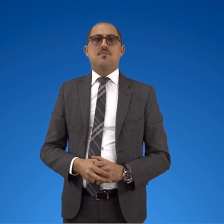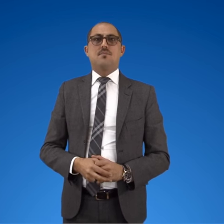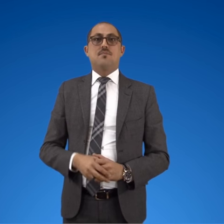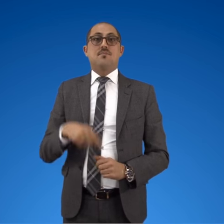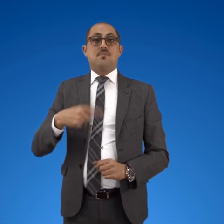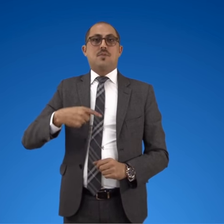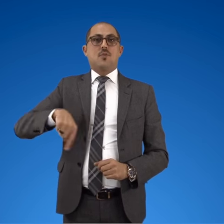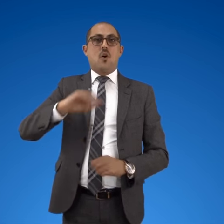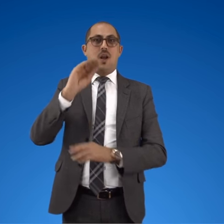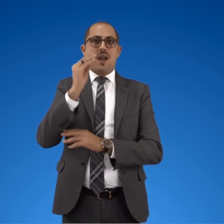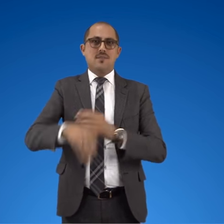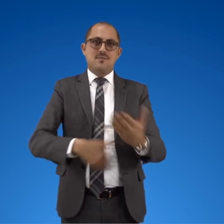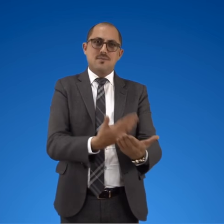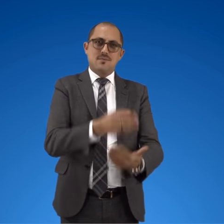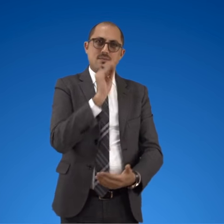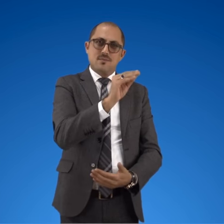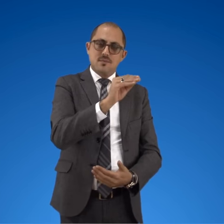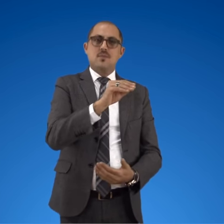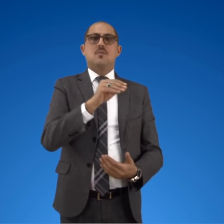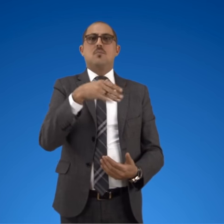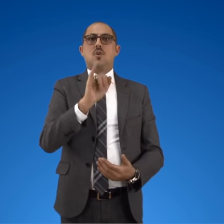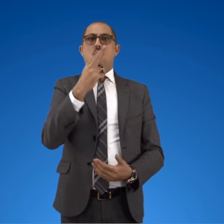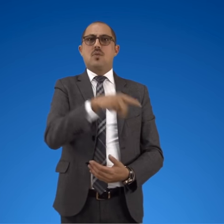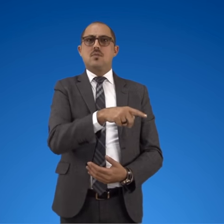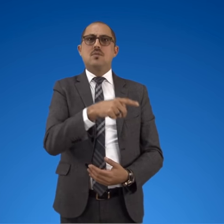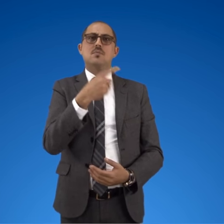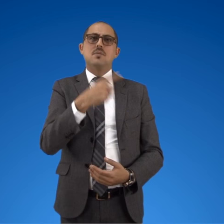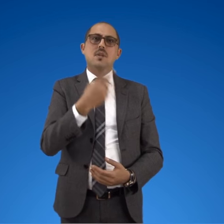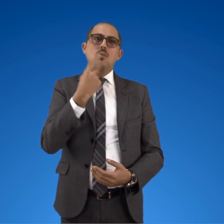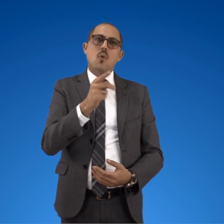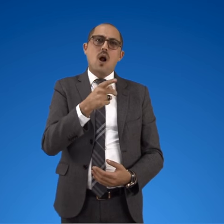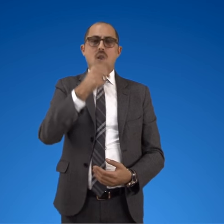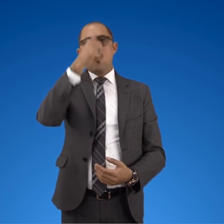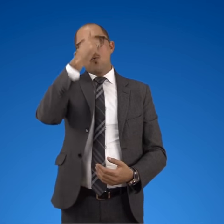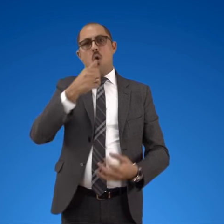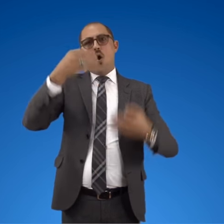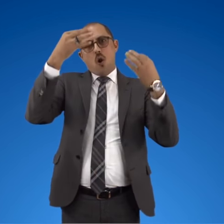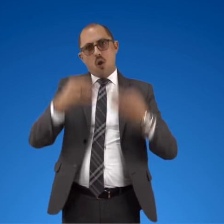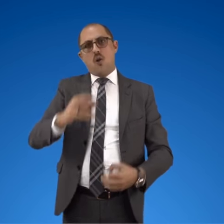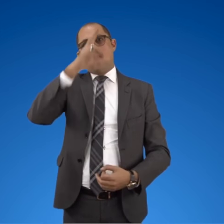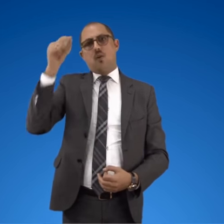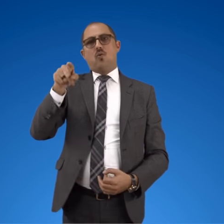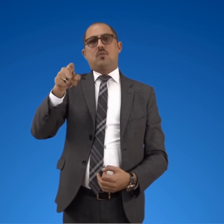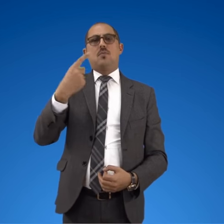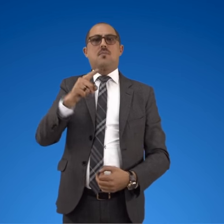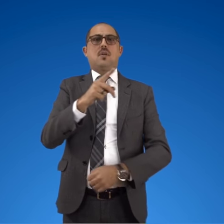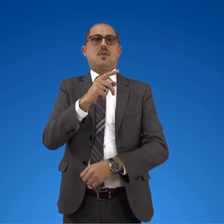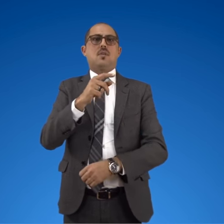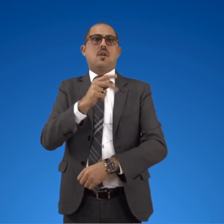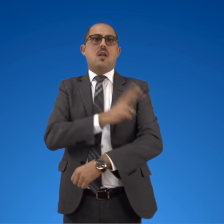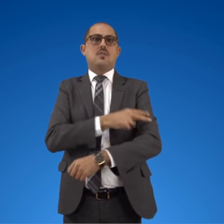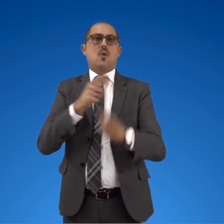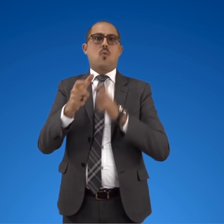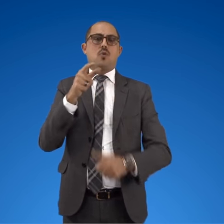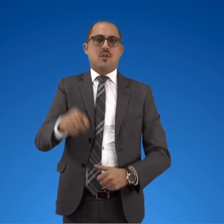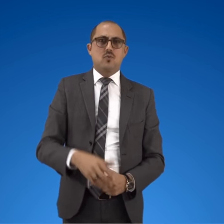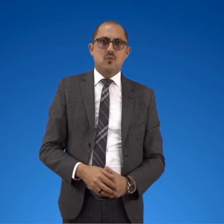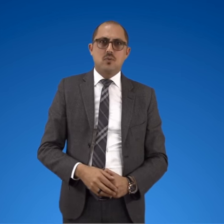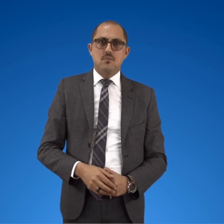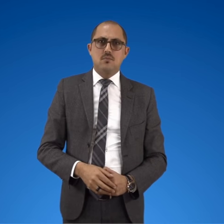L'ENS ha chiesto al MIUR il ruolo ufficiale e riconosciuto dell'assistente alla comunicazione